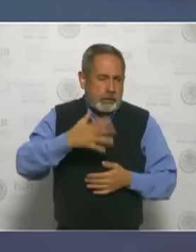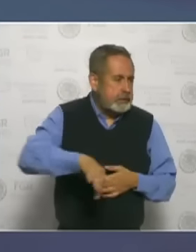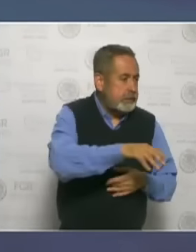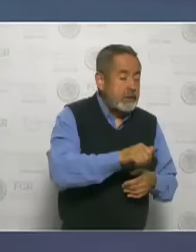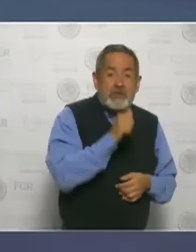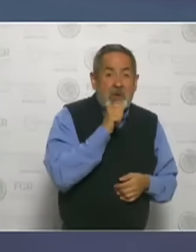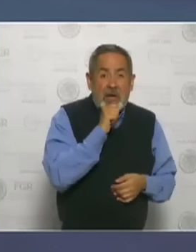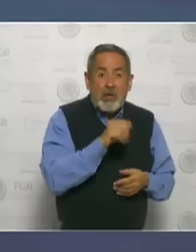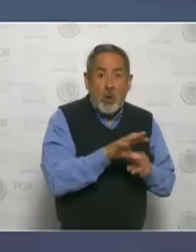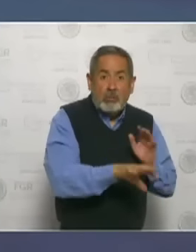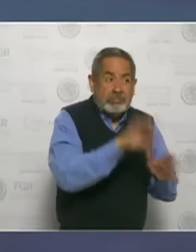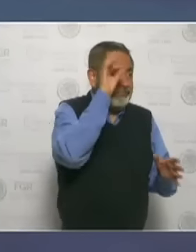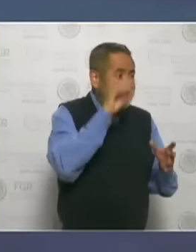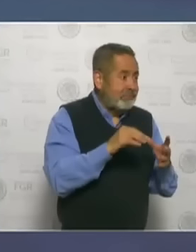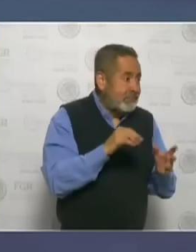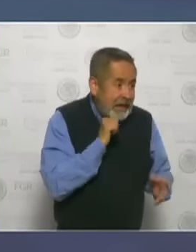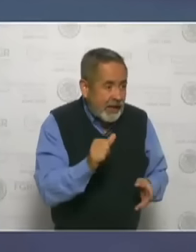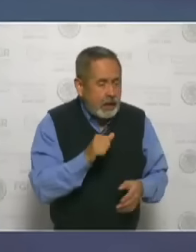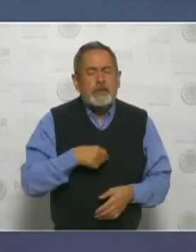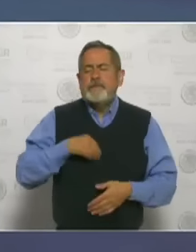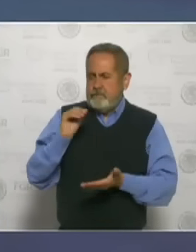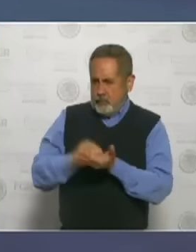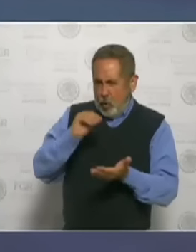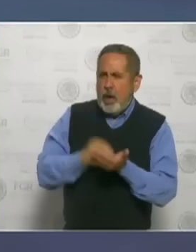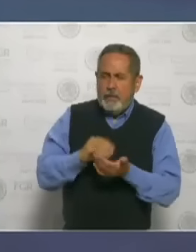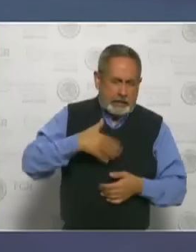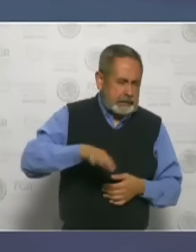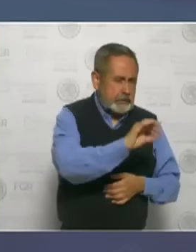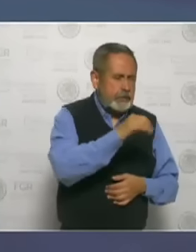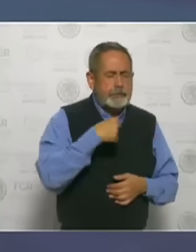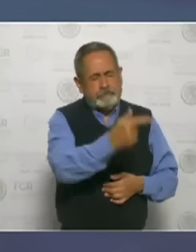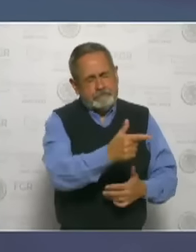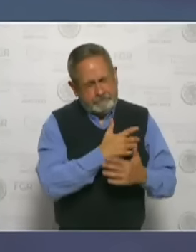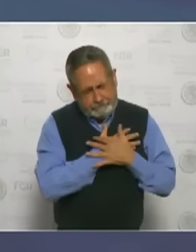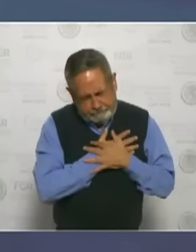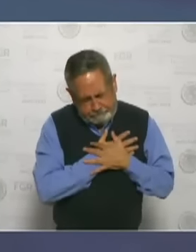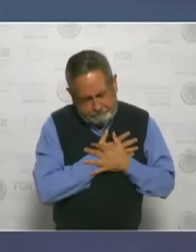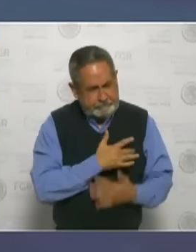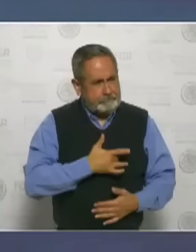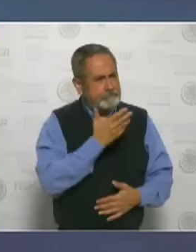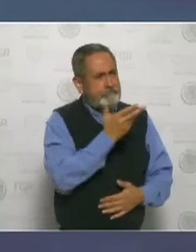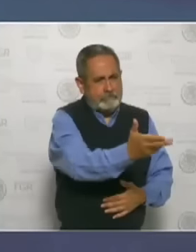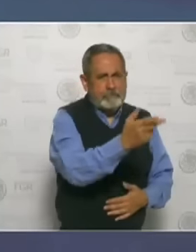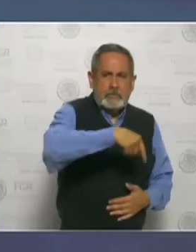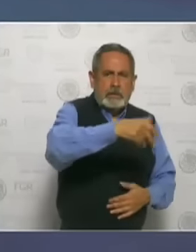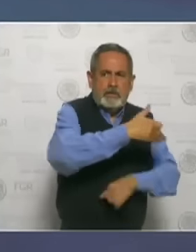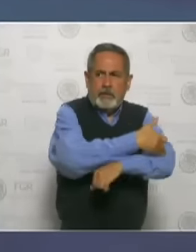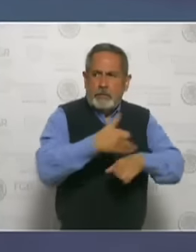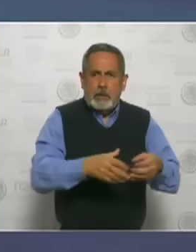no han aparecido. Nuestra solidaridad con todas las familias, con todas las víctimas.